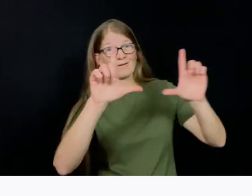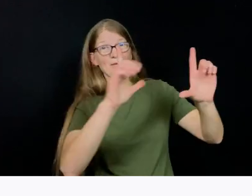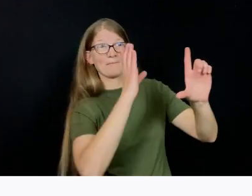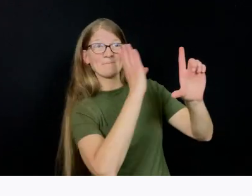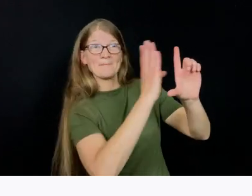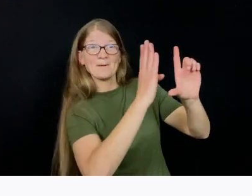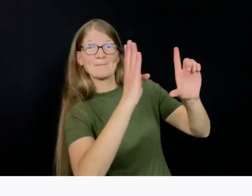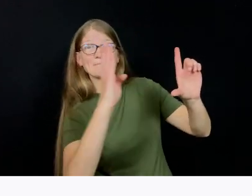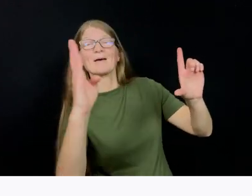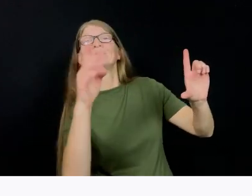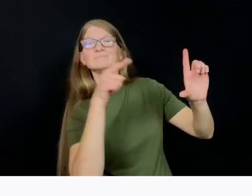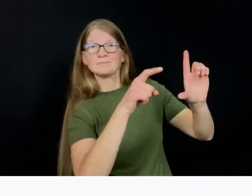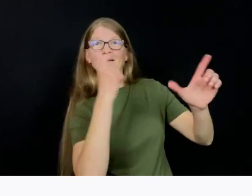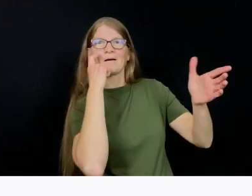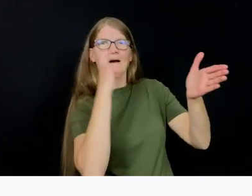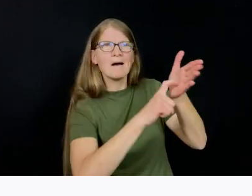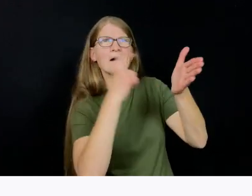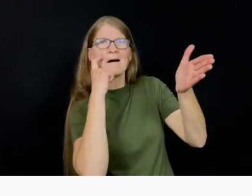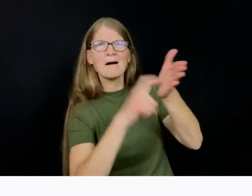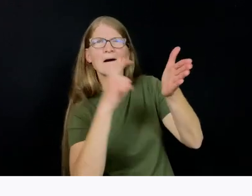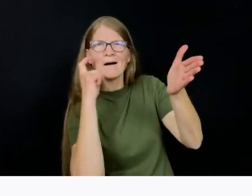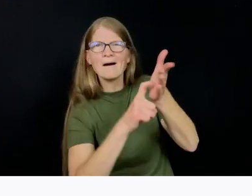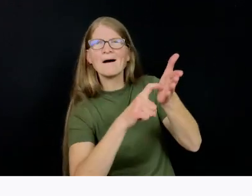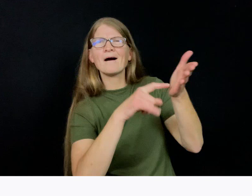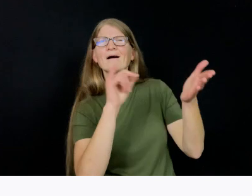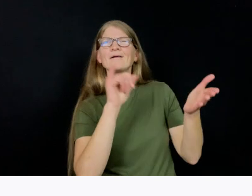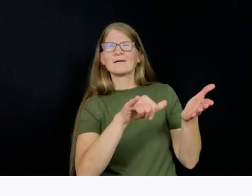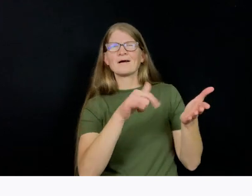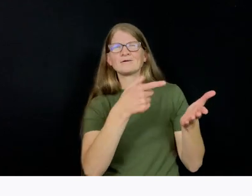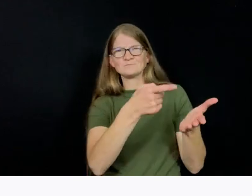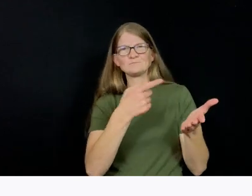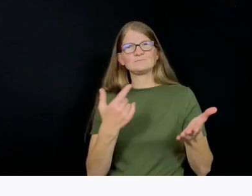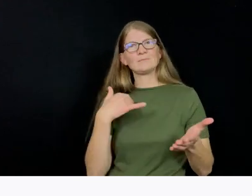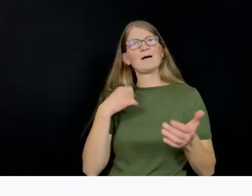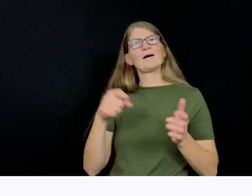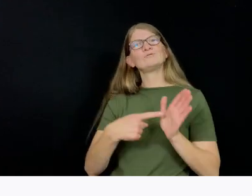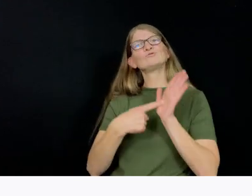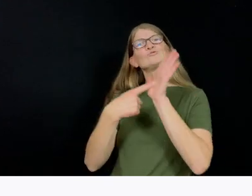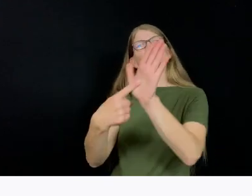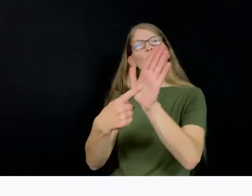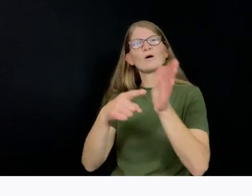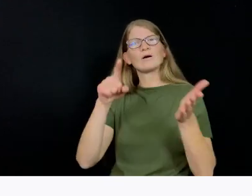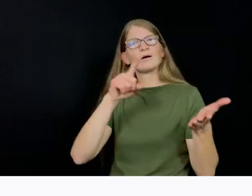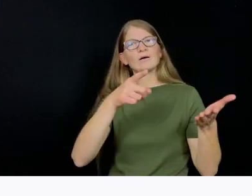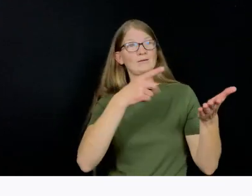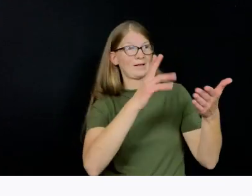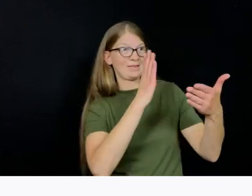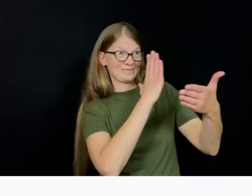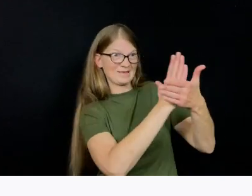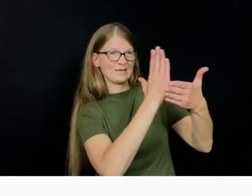والتعرف التلقائي على الكلام يتيح لنا ذلك تحديد هذه اللحظات الرئيسية ويسمح لك بالتنقل بينها